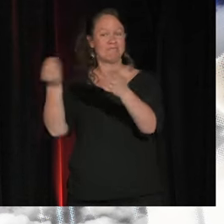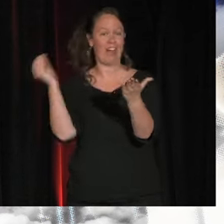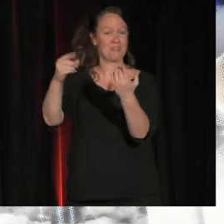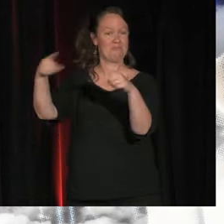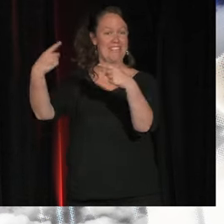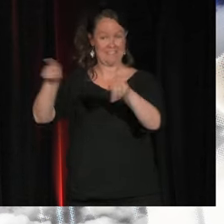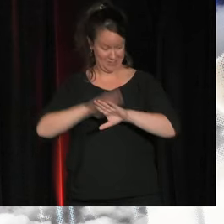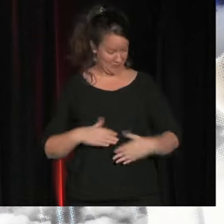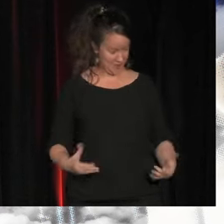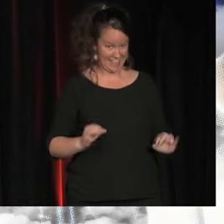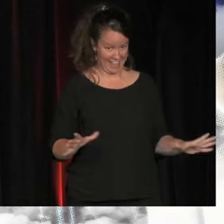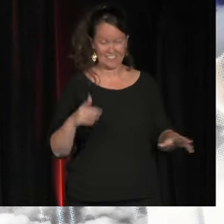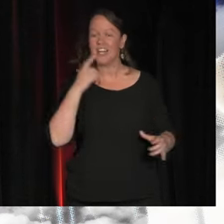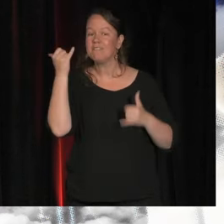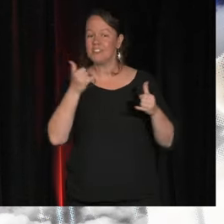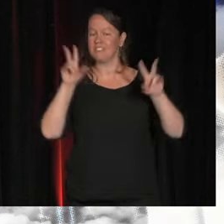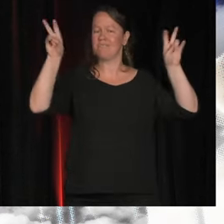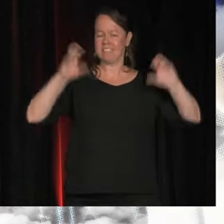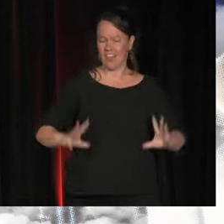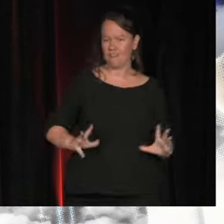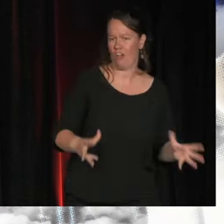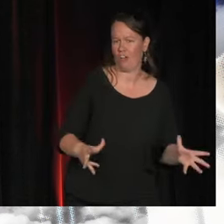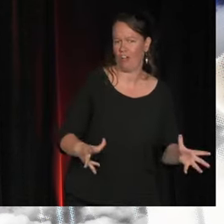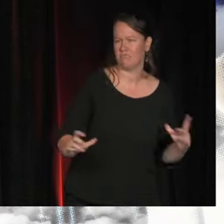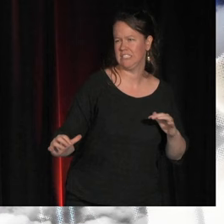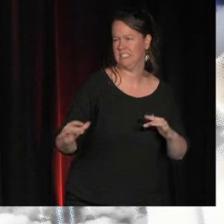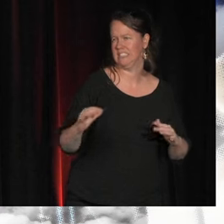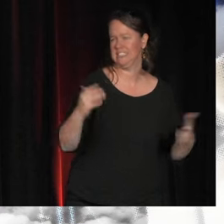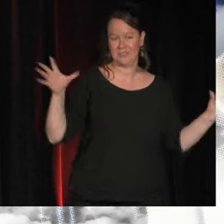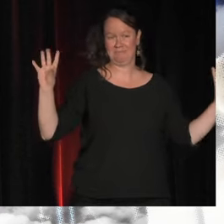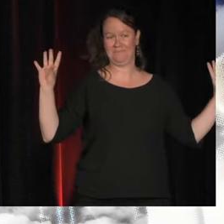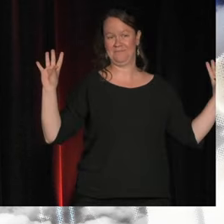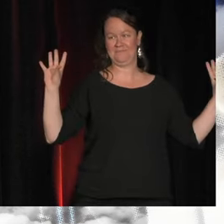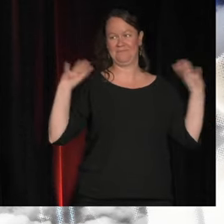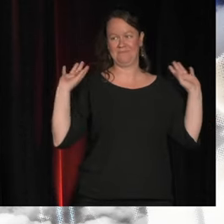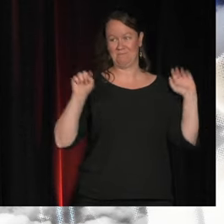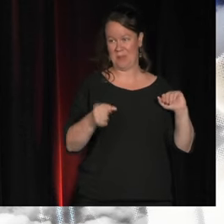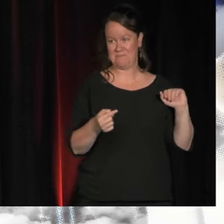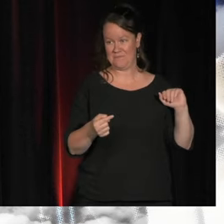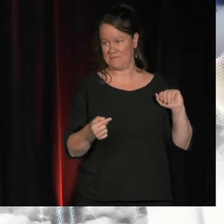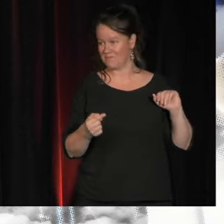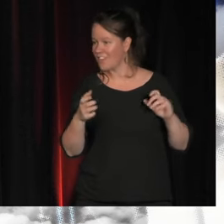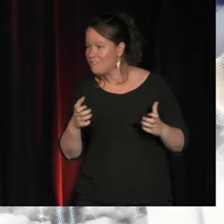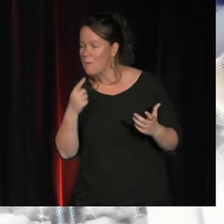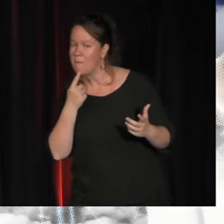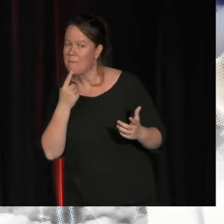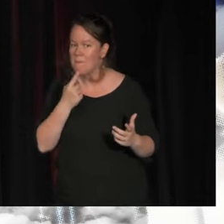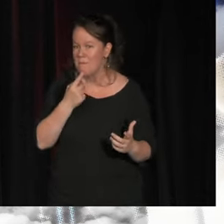Mais imaginez la musique des Avengers, voilà, et c'est tout. C'est juste ça, il n'y avait pas d'autre… Est-ce que quelqu'un veut le meumeumer ? Ah, il la connaît.